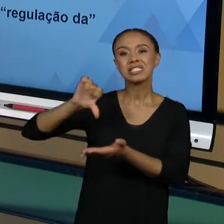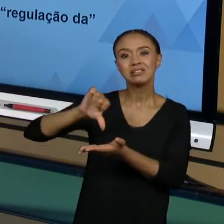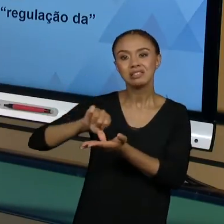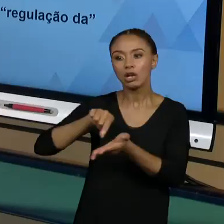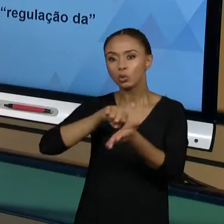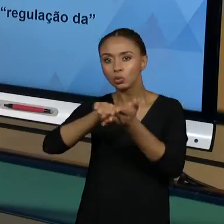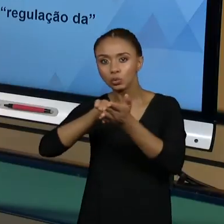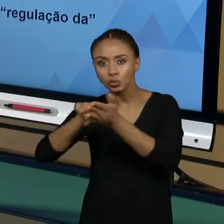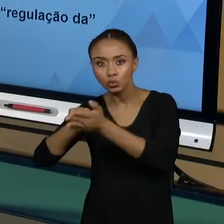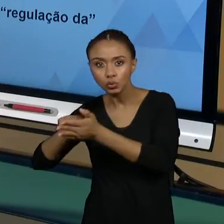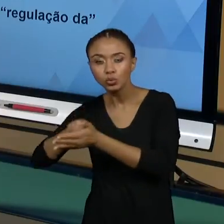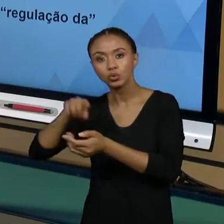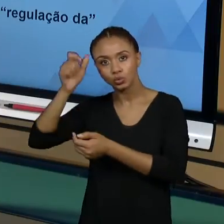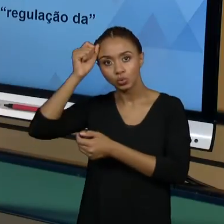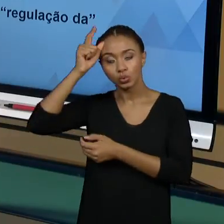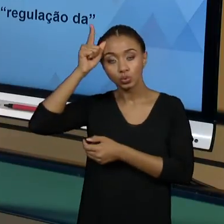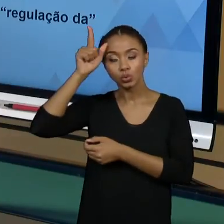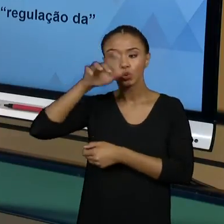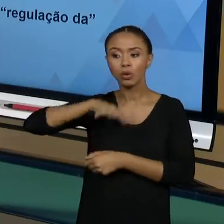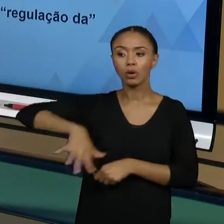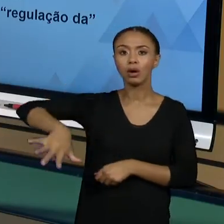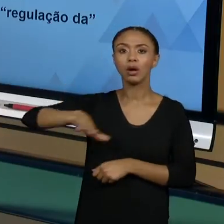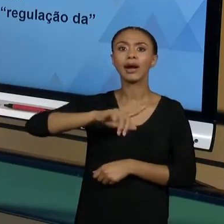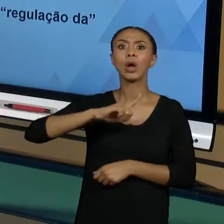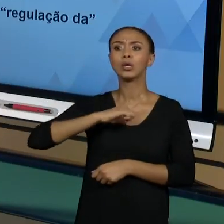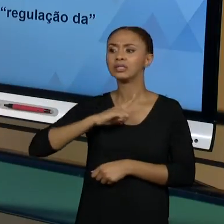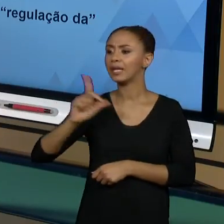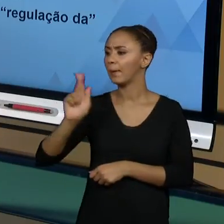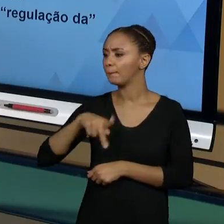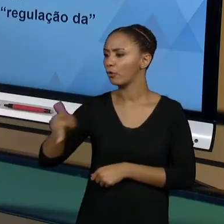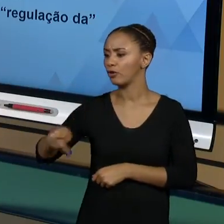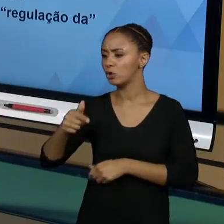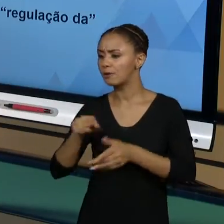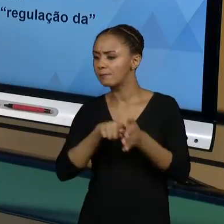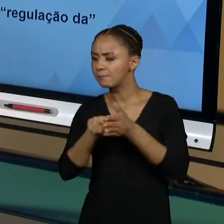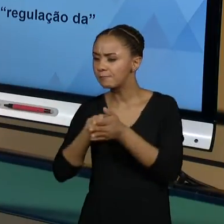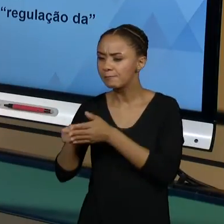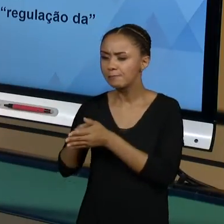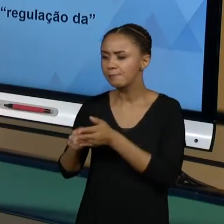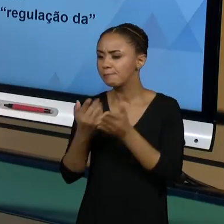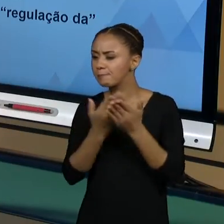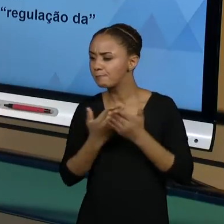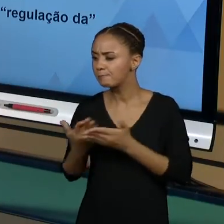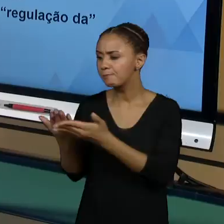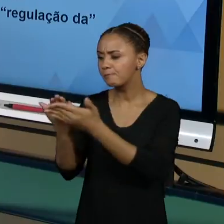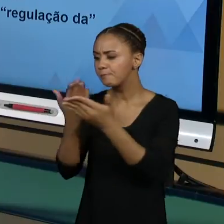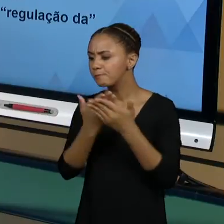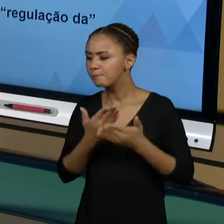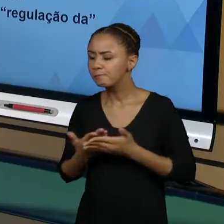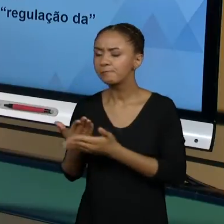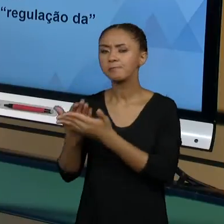QUE ERAM ORIUNDOS DAS COLÔNIAS, DAS COLÔNIAS DA